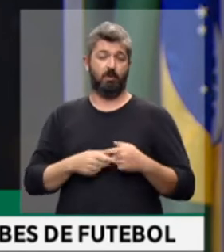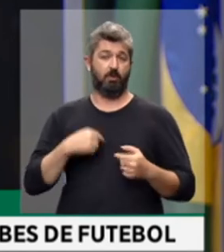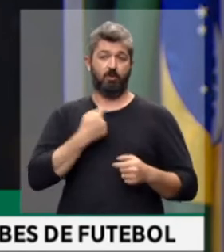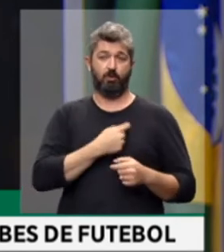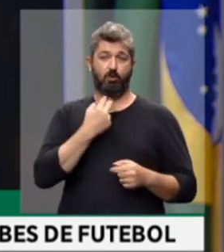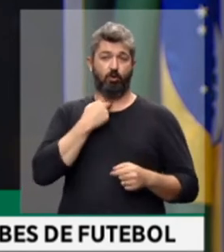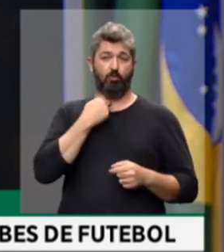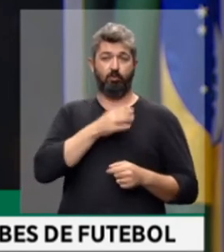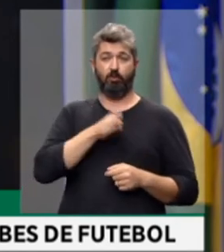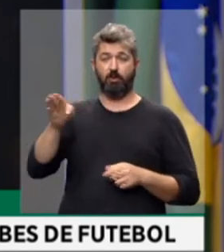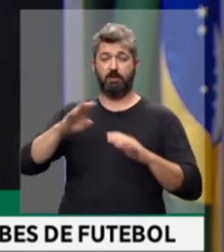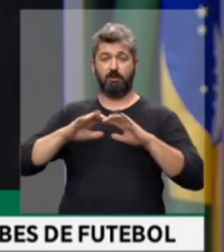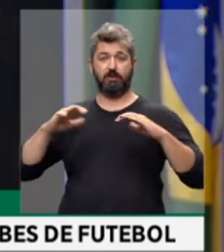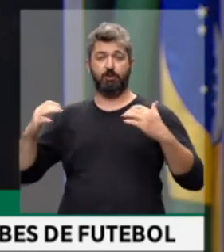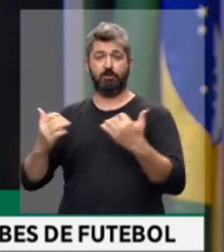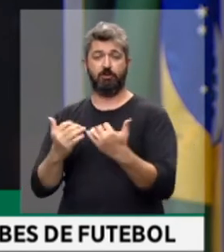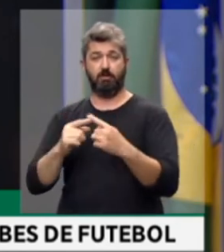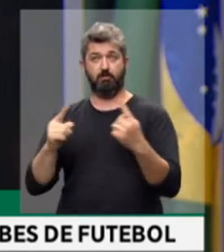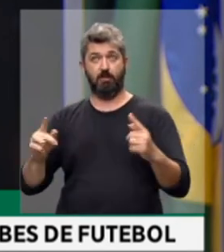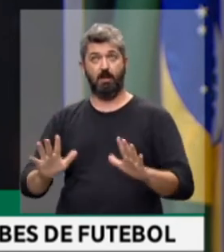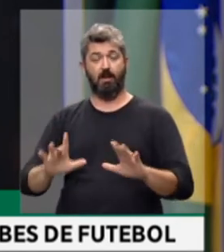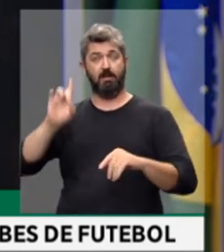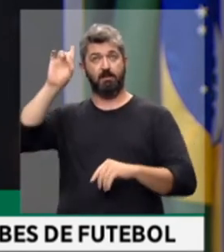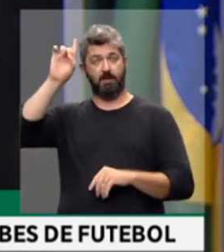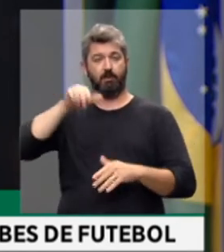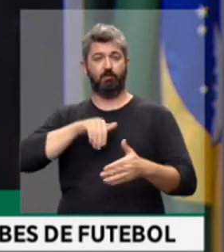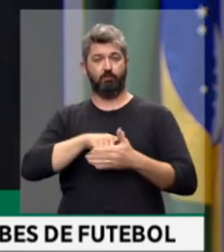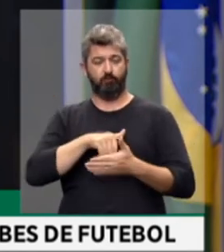BRASILEIRO, NÓS PASSAMOS O MOMENTO MUITO ESCURO ESSES ÚLTIMOS MESES, PORQUE NÃO PODEMOS IR AO ESTÁ DIO. MAS